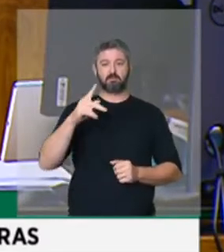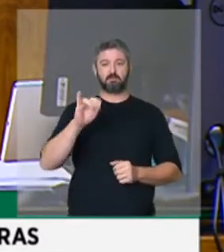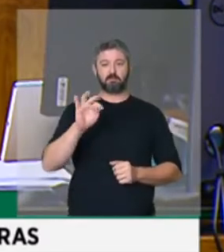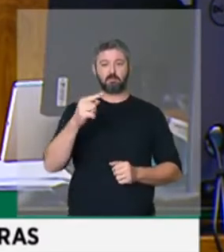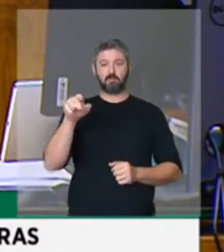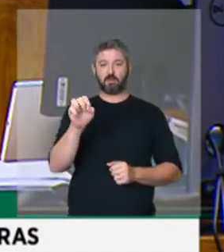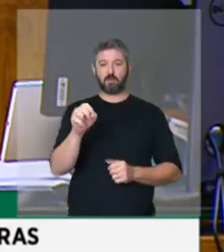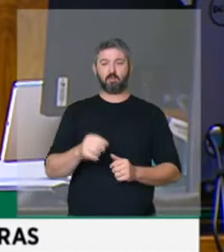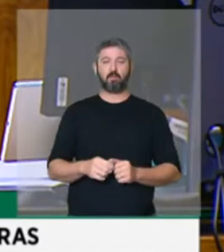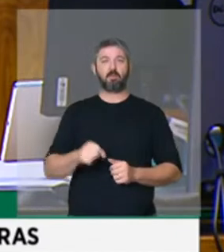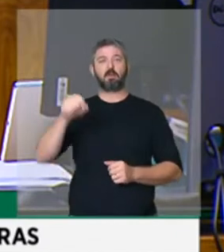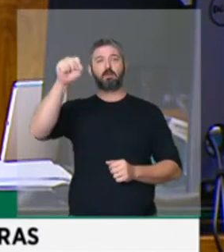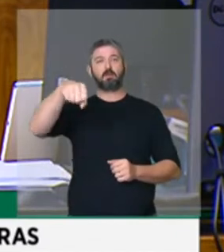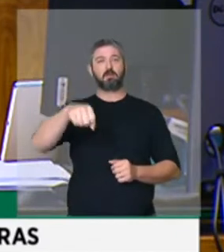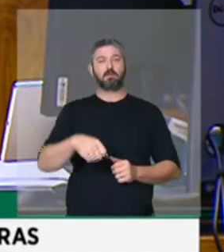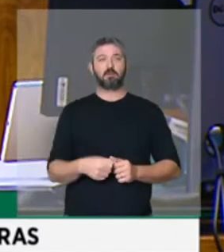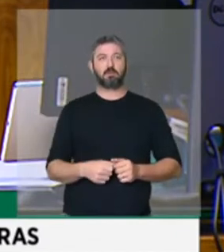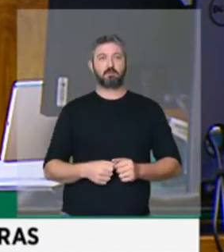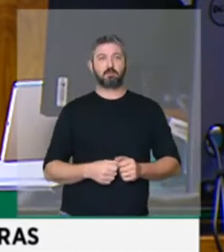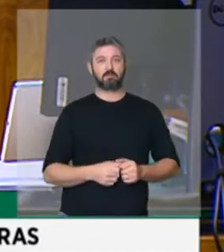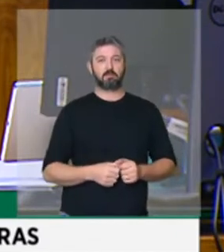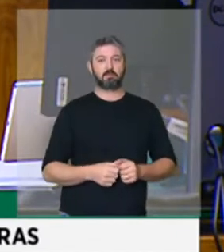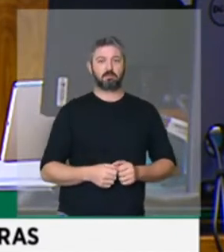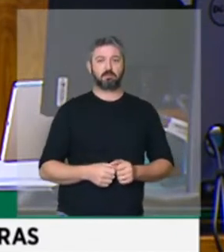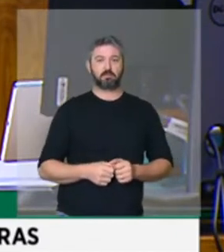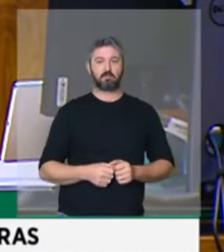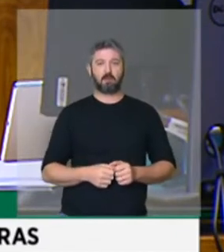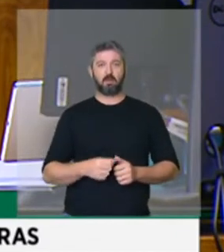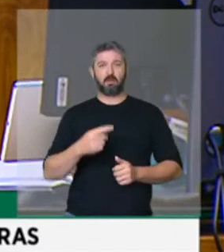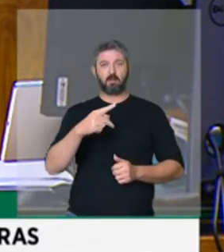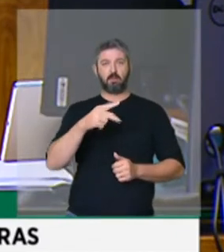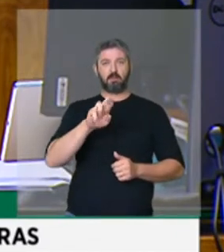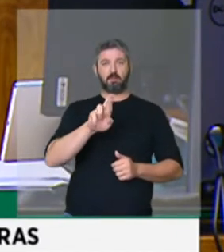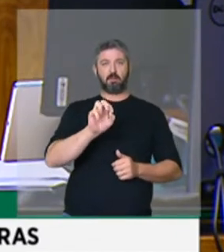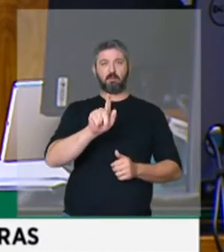VIDA. PARA A VIDA. PRIVATIZAR A ELETROBRAS... -- [PRESIDENTE]: COMO